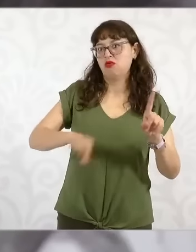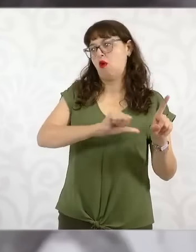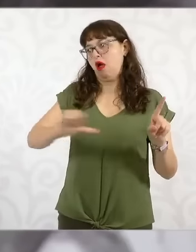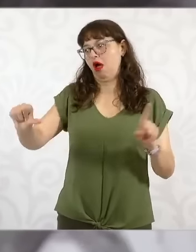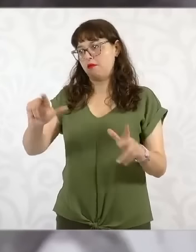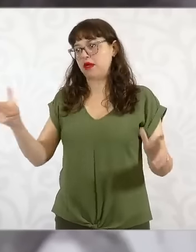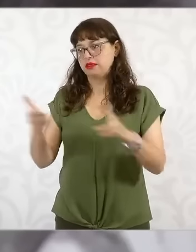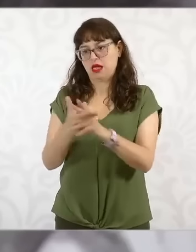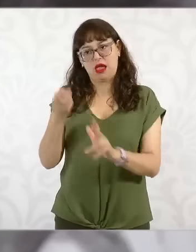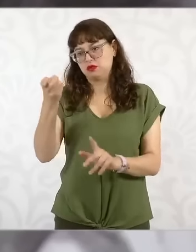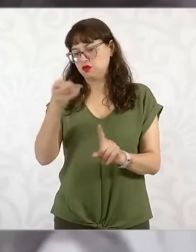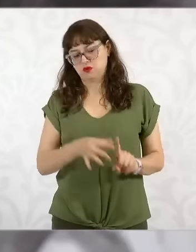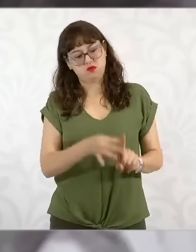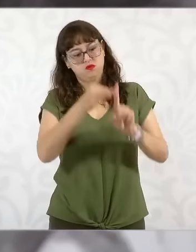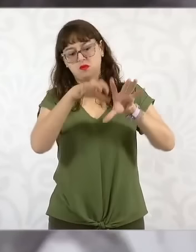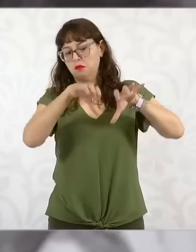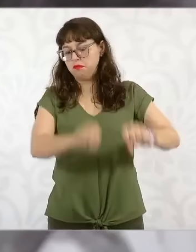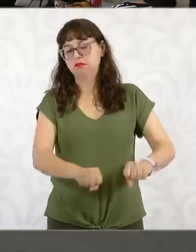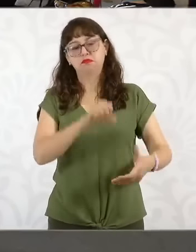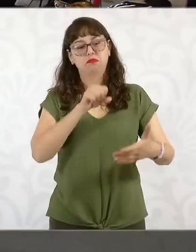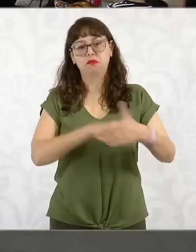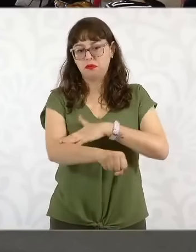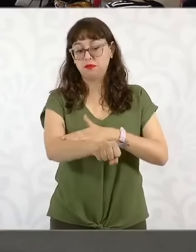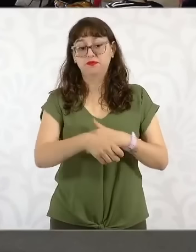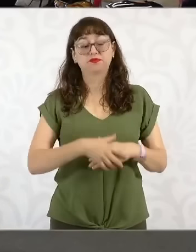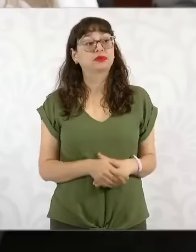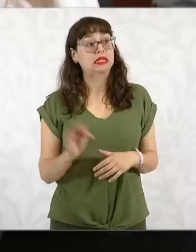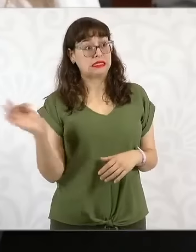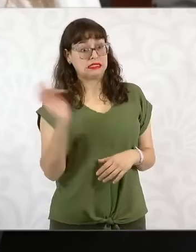encontrar y y ayer se logró la detención. ¿Se podrían dar más detenciones relacionadas con